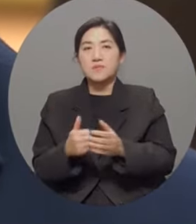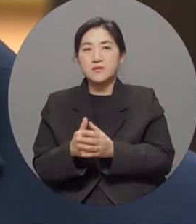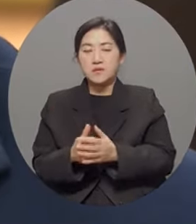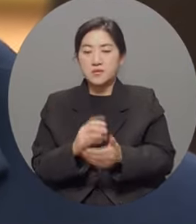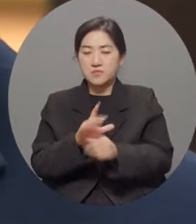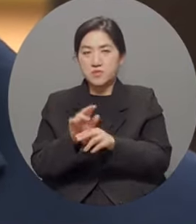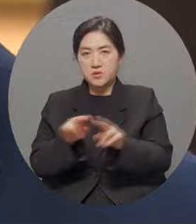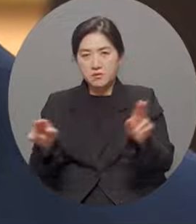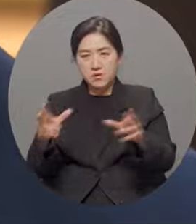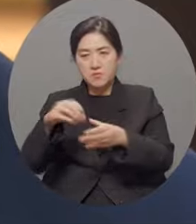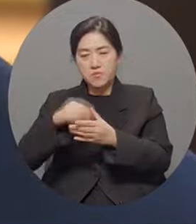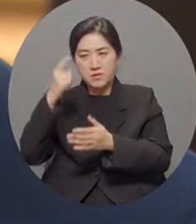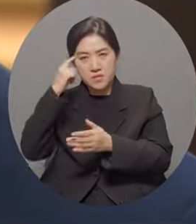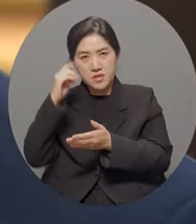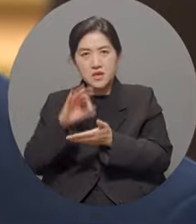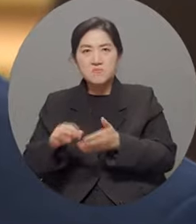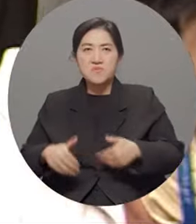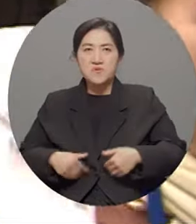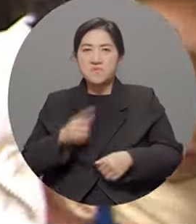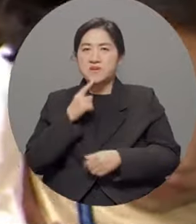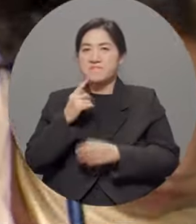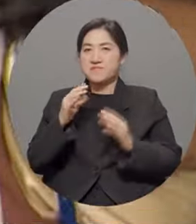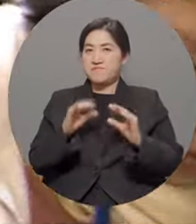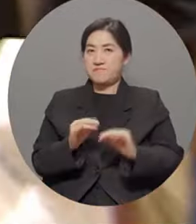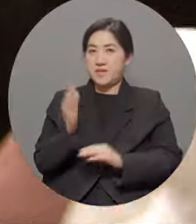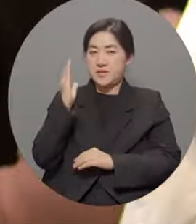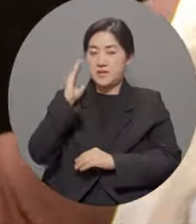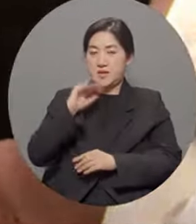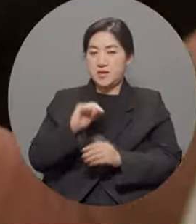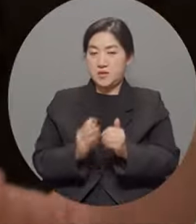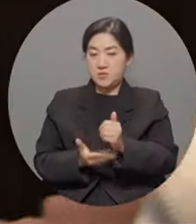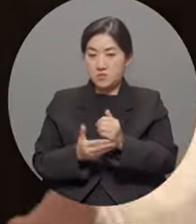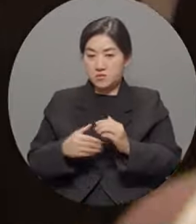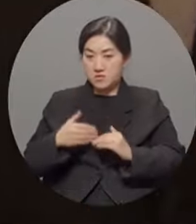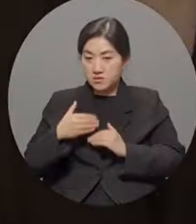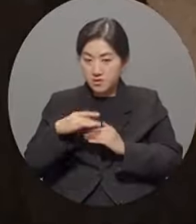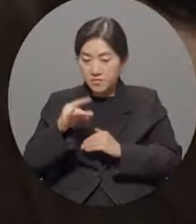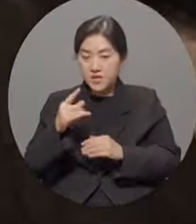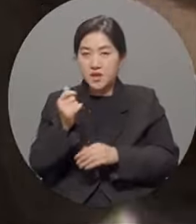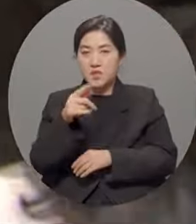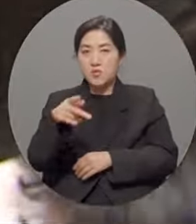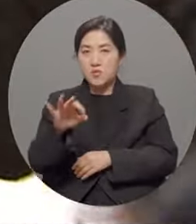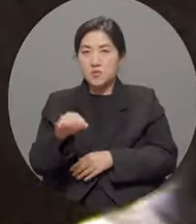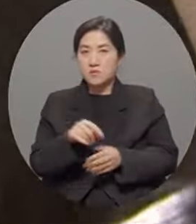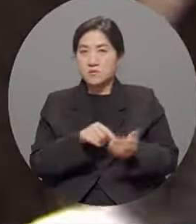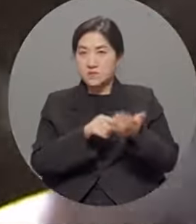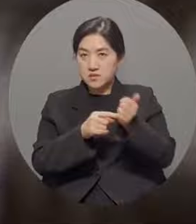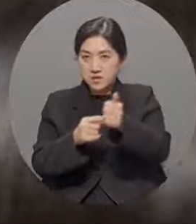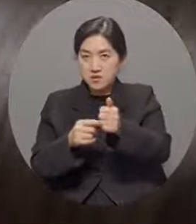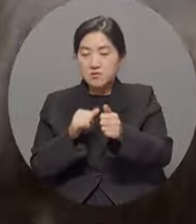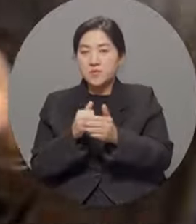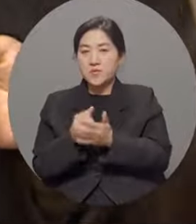사례가 있었다며 임명 철회도 고려해야 한다고 가세했습니다.